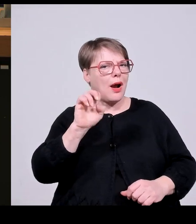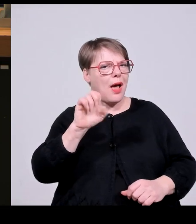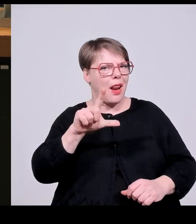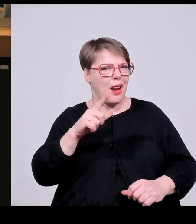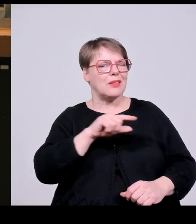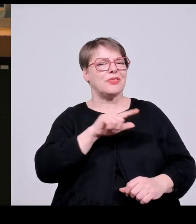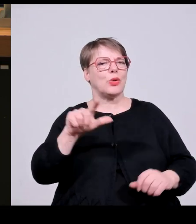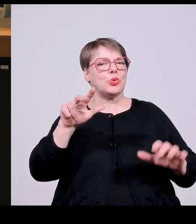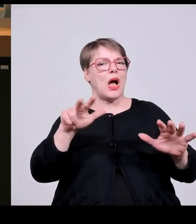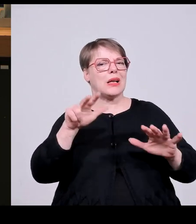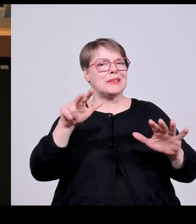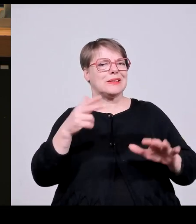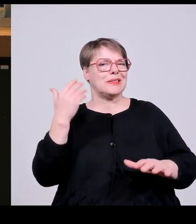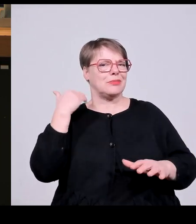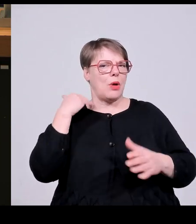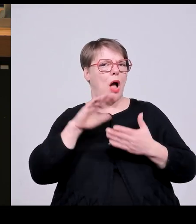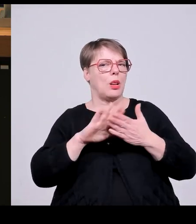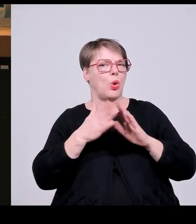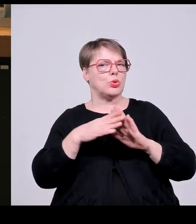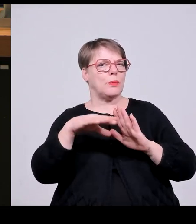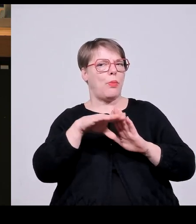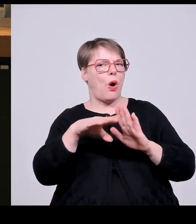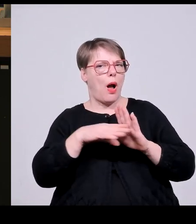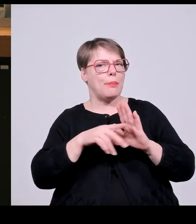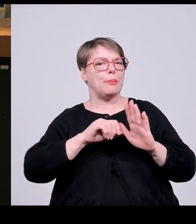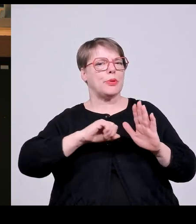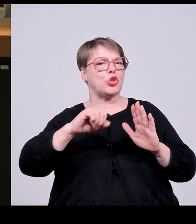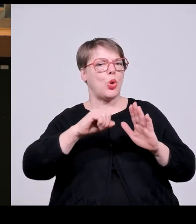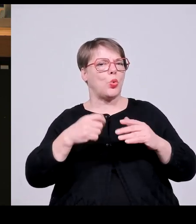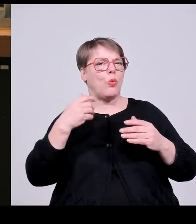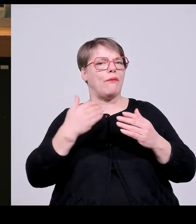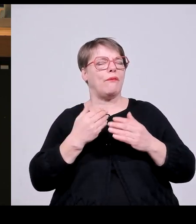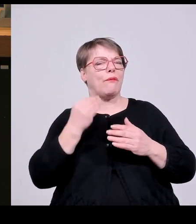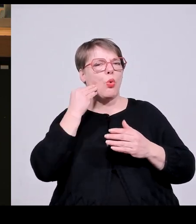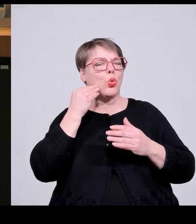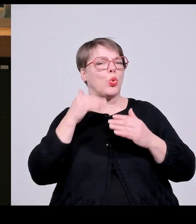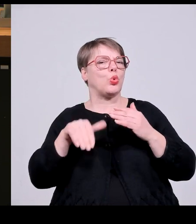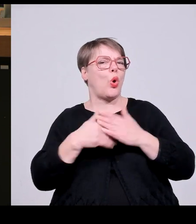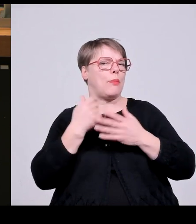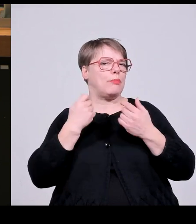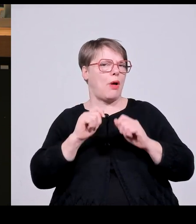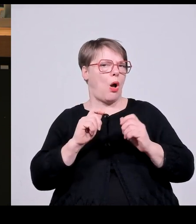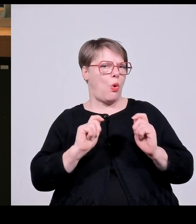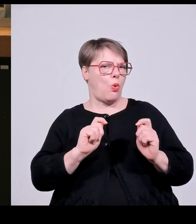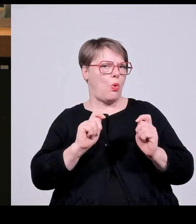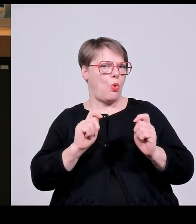Da möchte ich mich schon fragen, der Abgeordnete Ralf Schneider, der hier immer sich darauf stürzt, was an der U 2